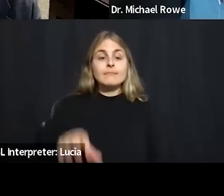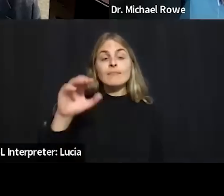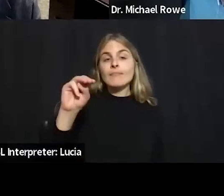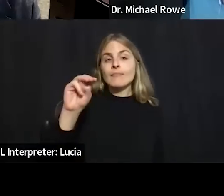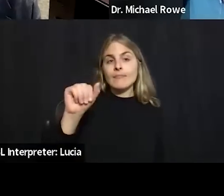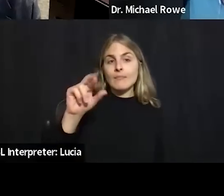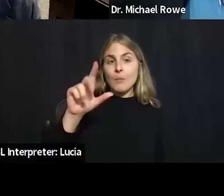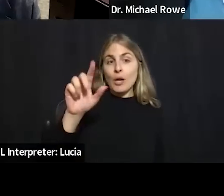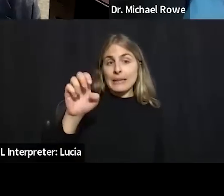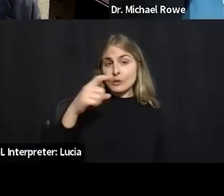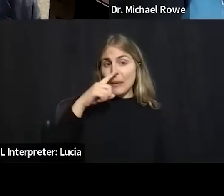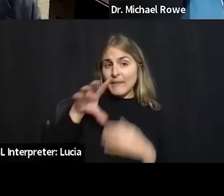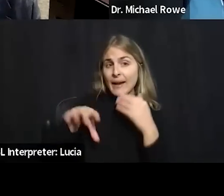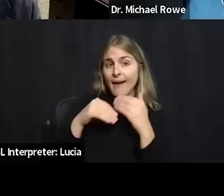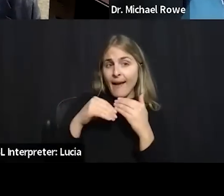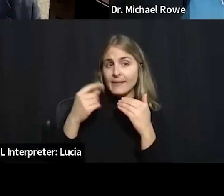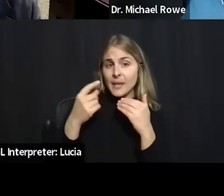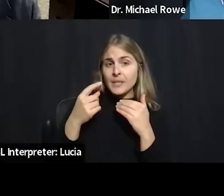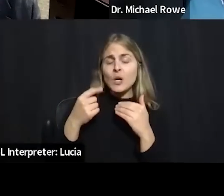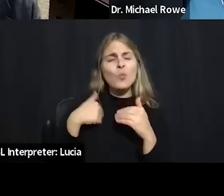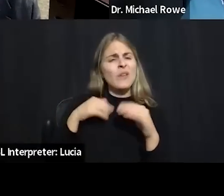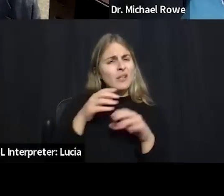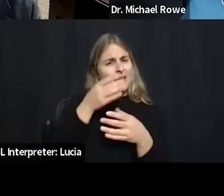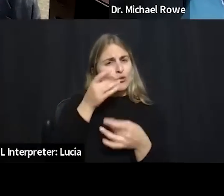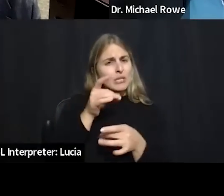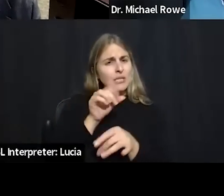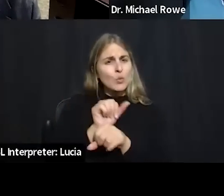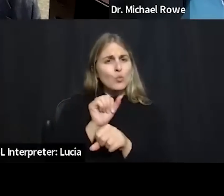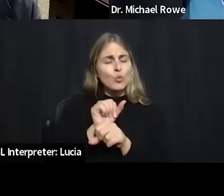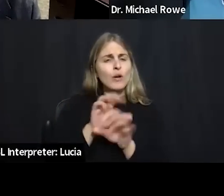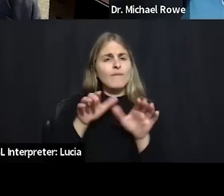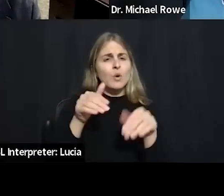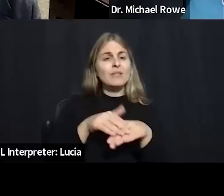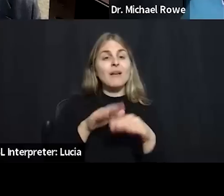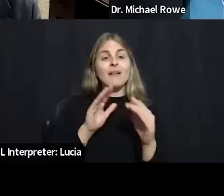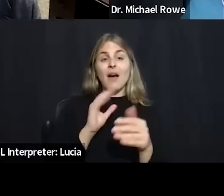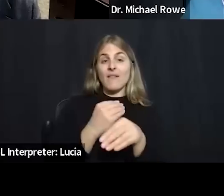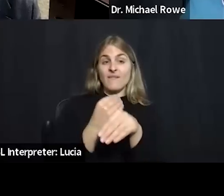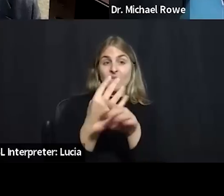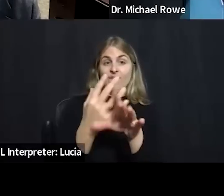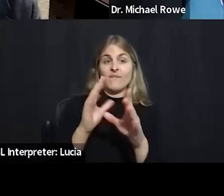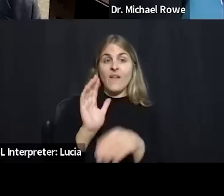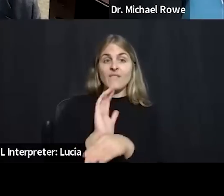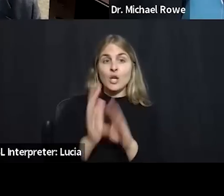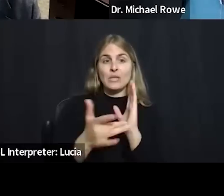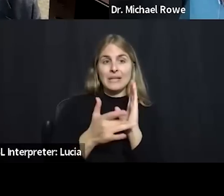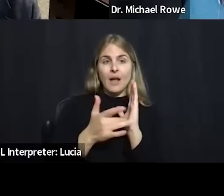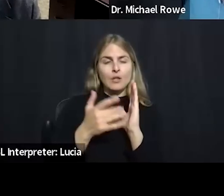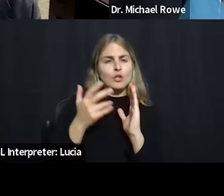Voy a intervenir y decir que hemos hecho un trabajo interesante experimentando con una tecnología de video con personas que experimentan sinhogarismo,